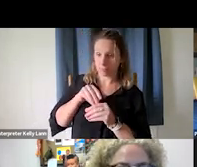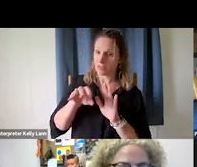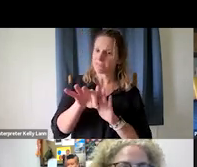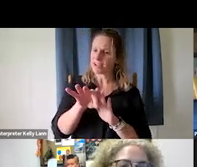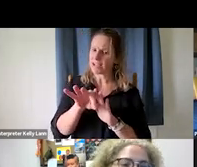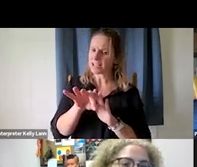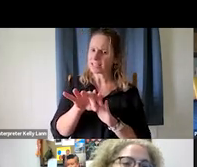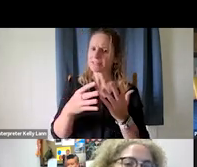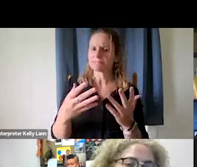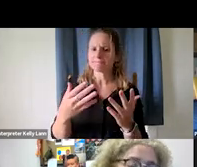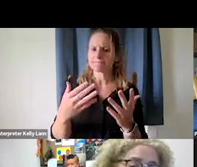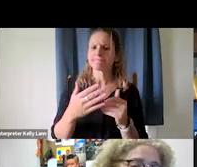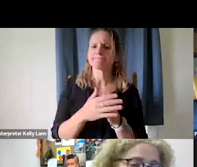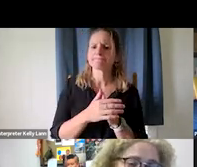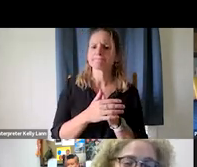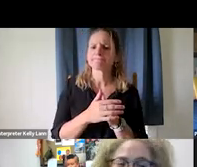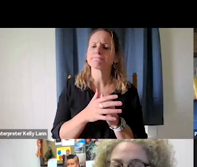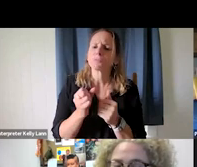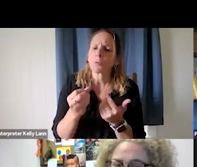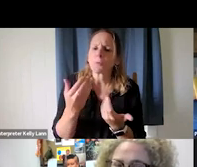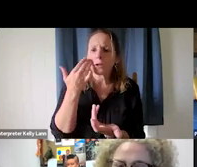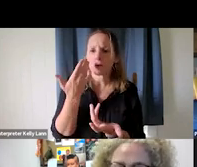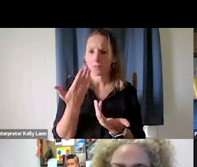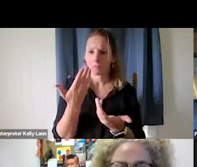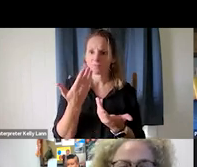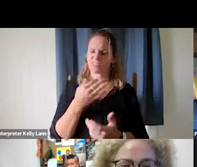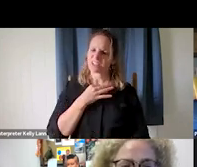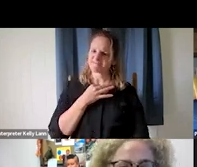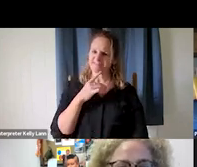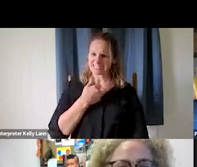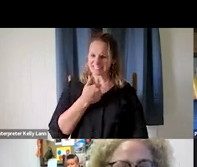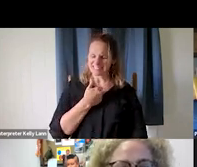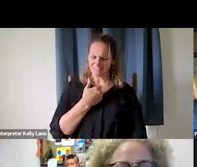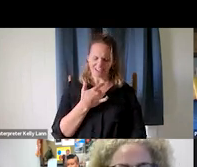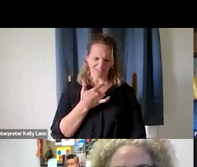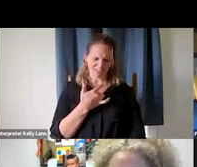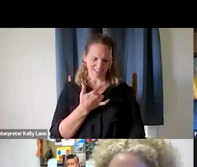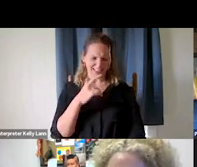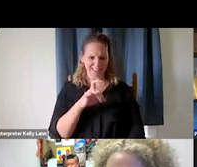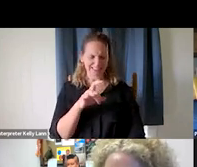Realmente me lo pregunto y a veces siento que debería preguntarle a Natasha: